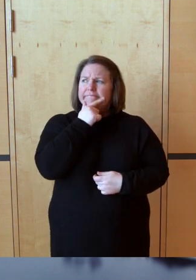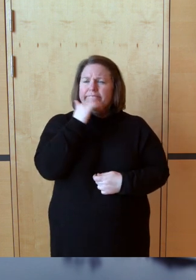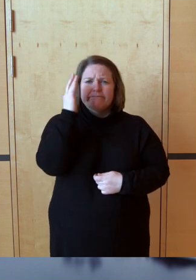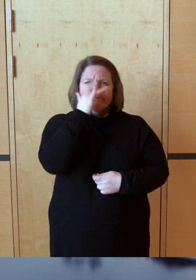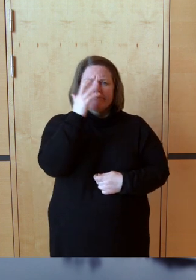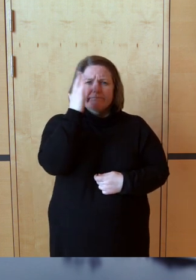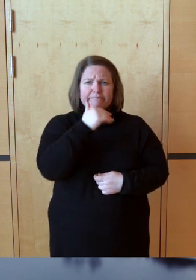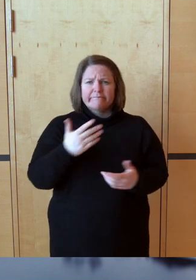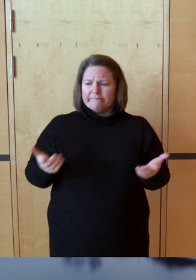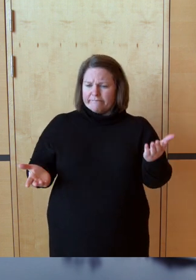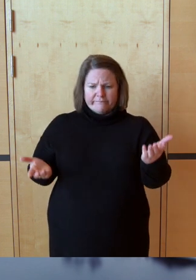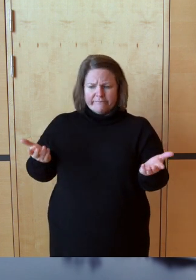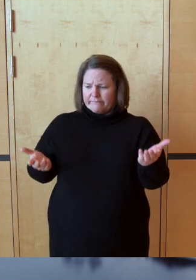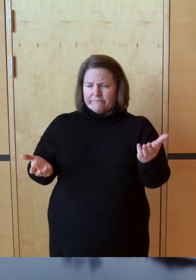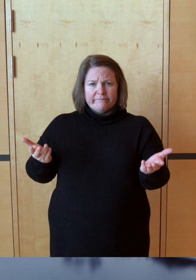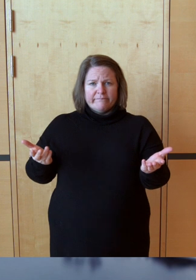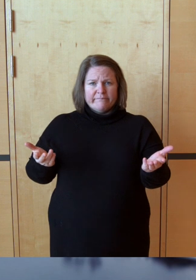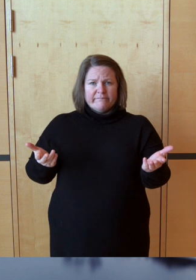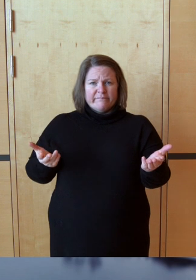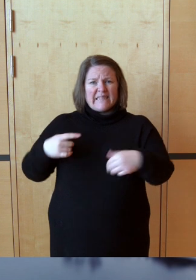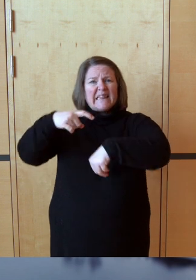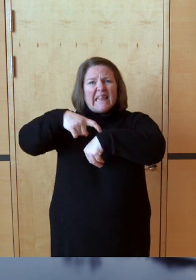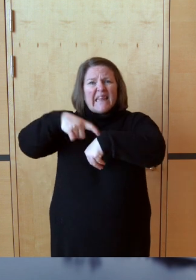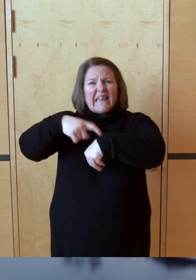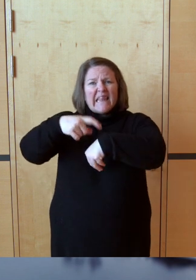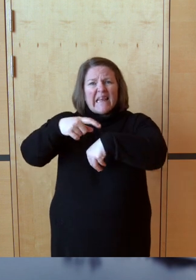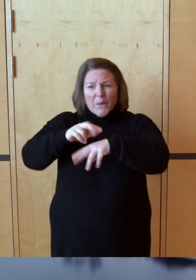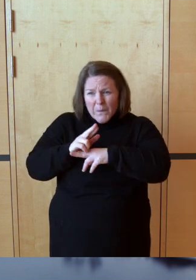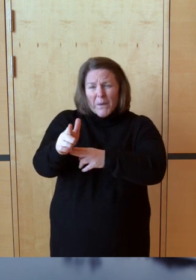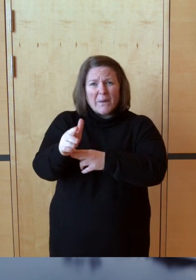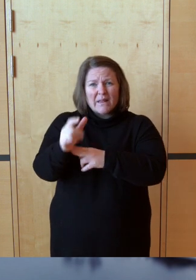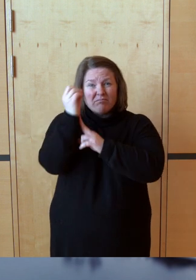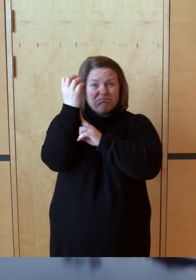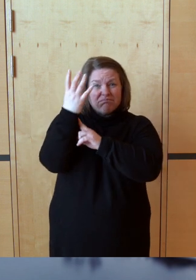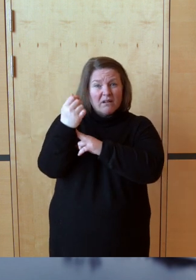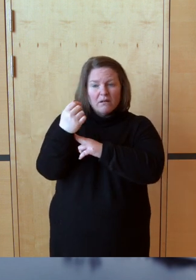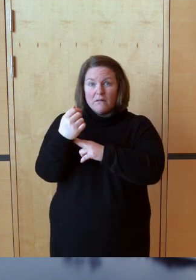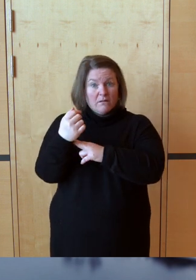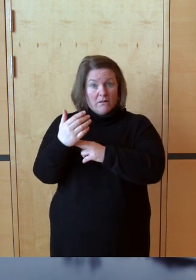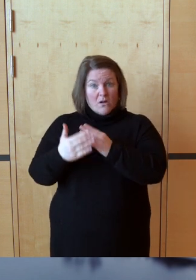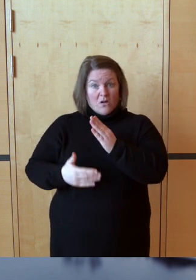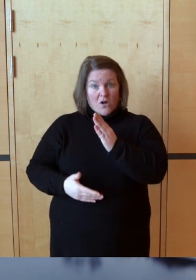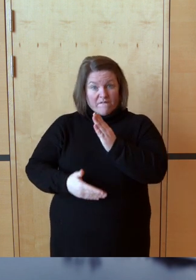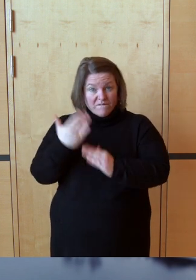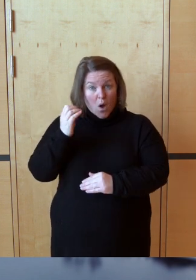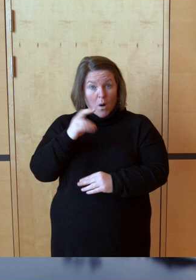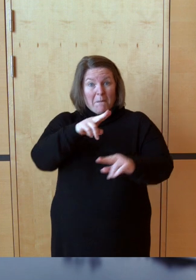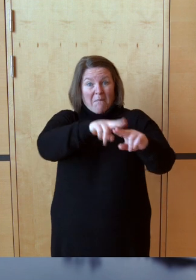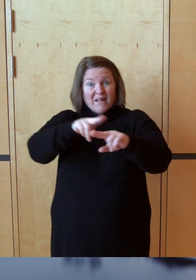Det är inte den respons tid Avgöra om lokaliseringen är bra för en laddningsstation